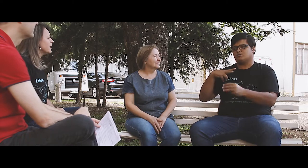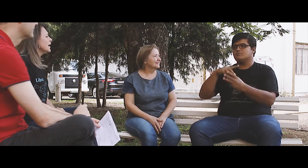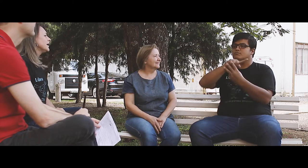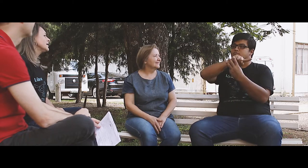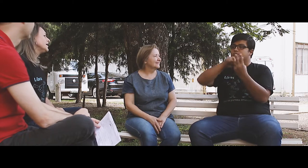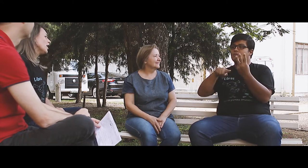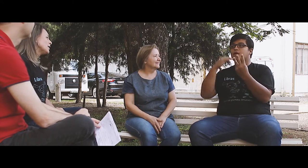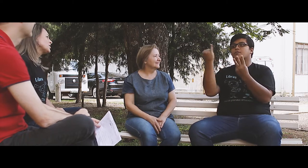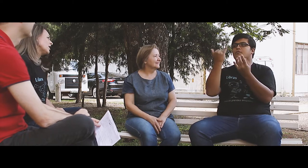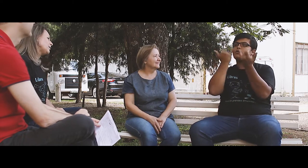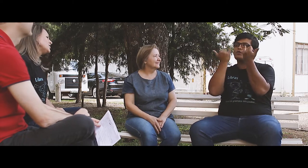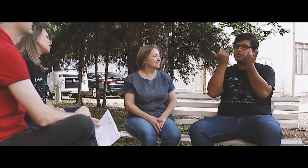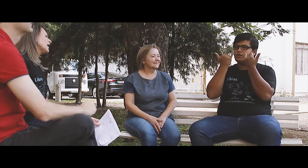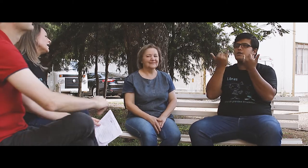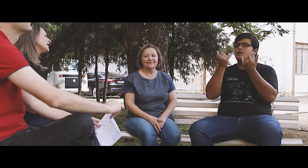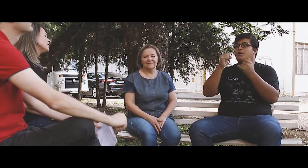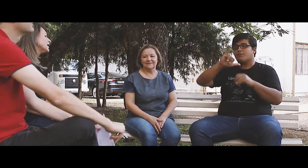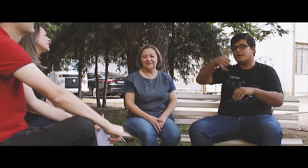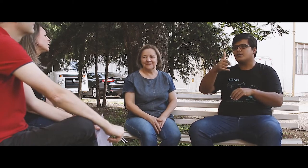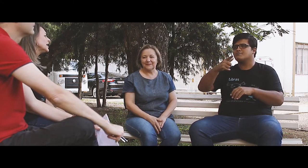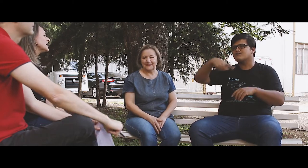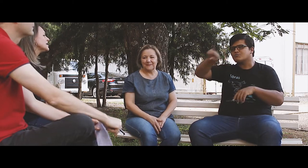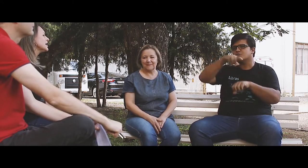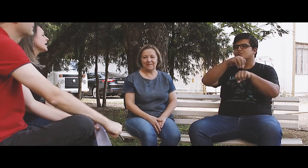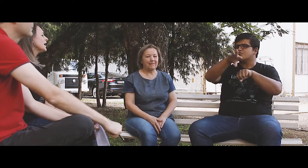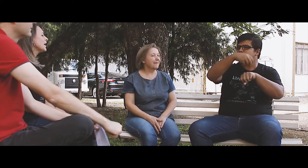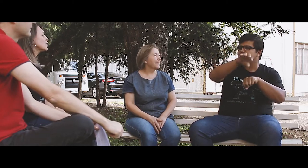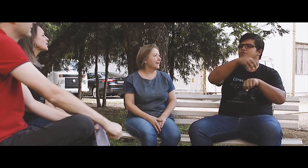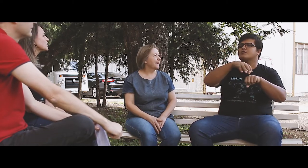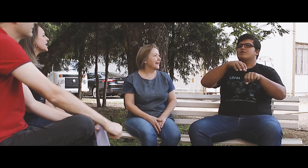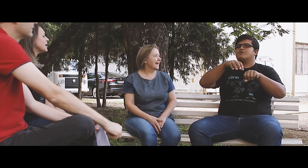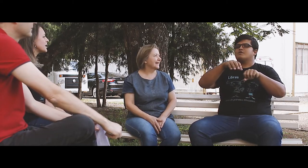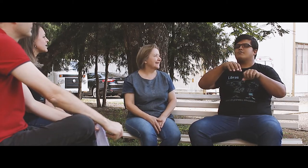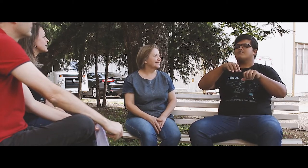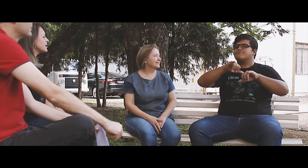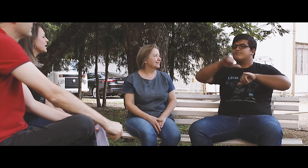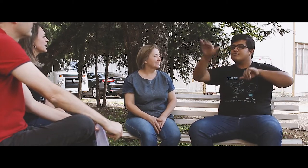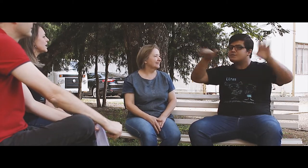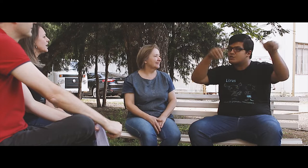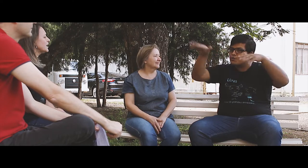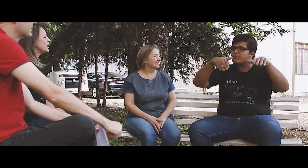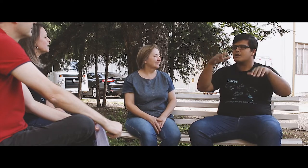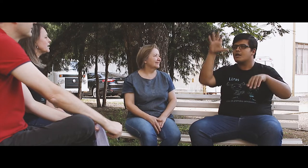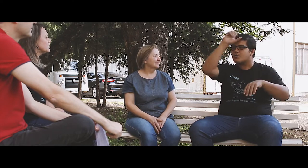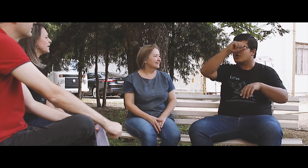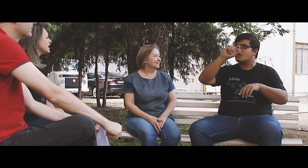que é uma escola particular e que também fornece cursos de Libras. Mais